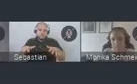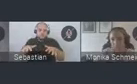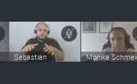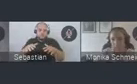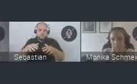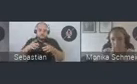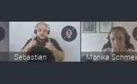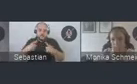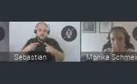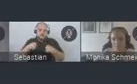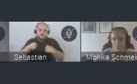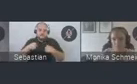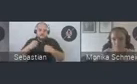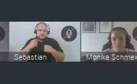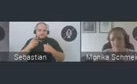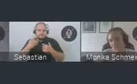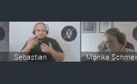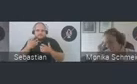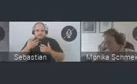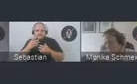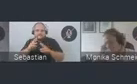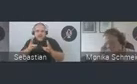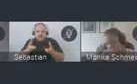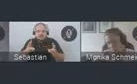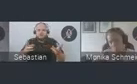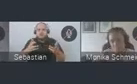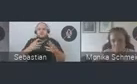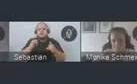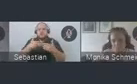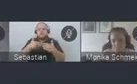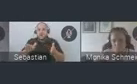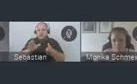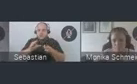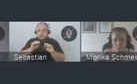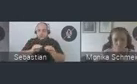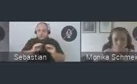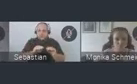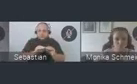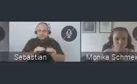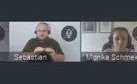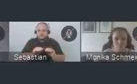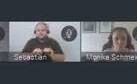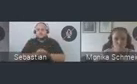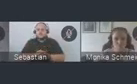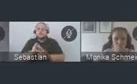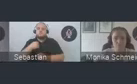i scenariuszy warsztatów oraz otwarty kurs. I mówię o tym dlatego...